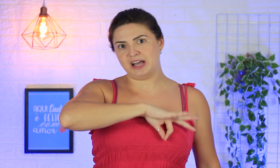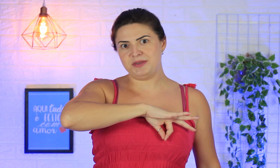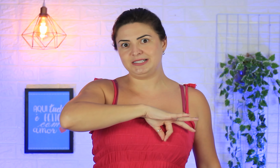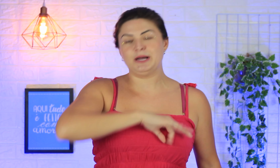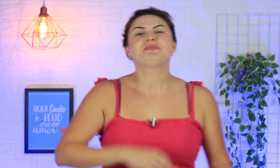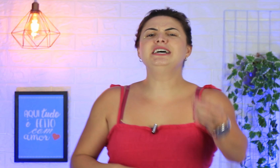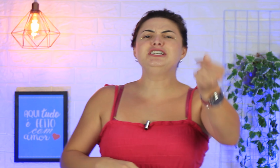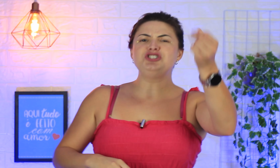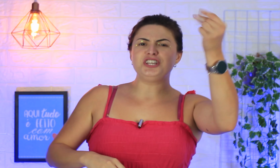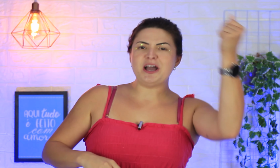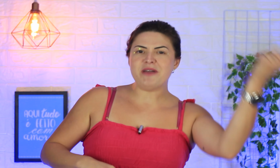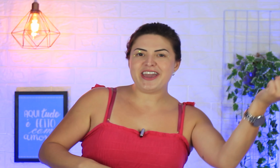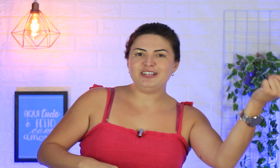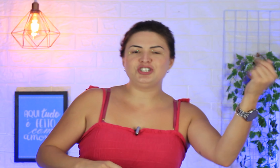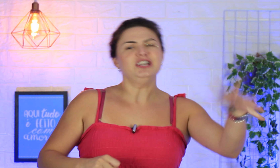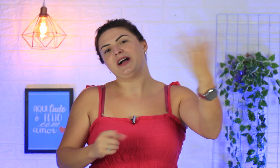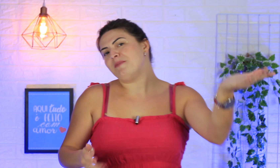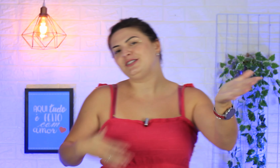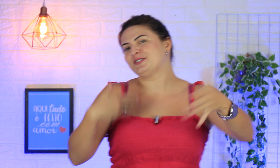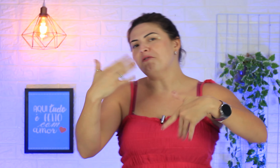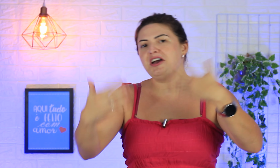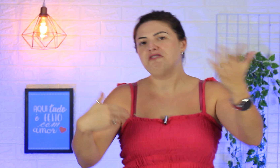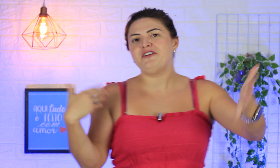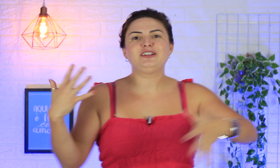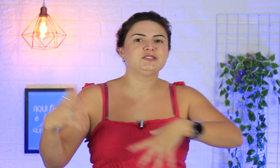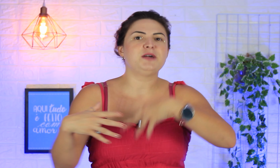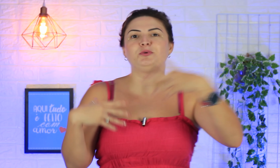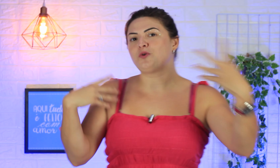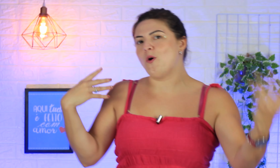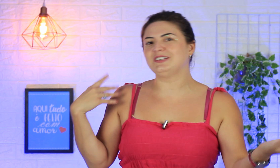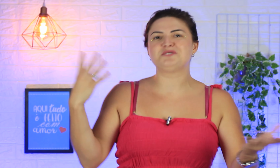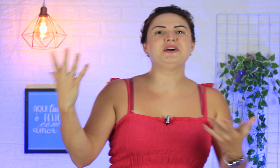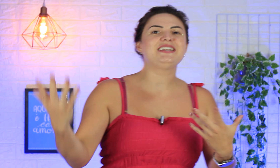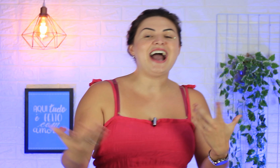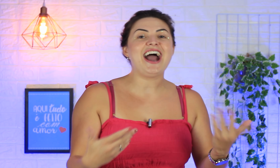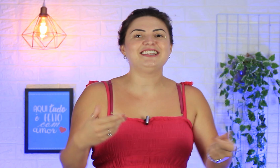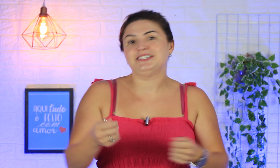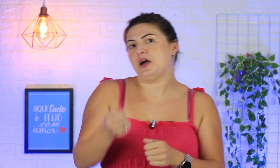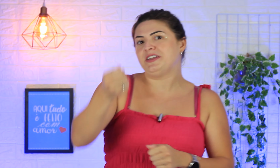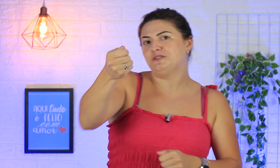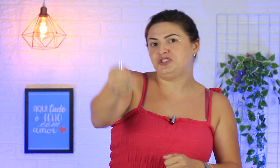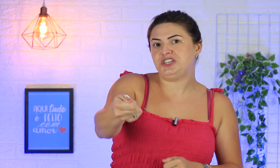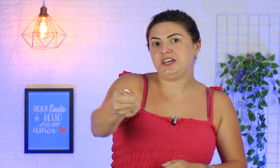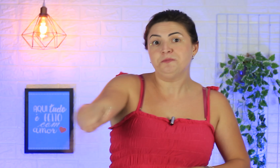camisa antigamente pagamentos não eram feitos né por contas bancárias e tal era no dinheiro